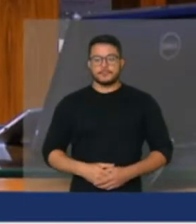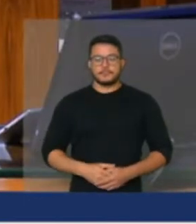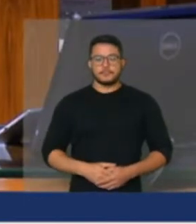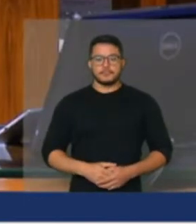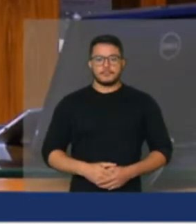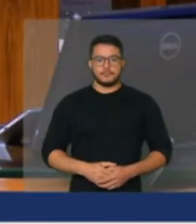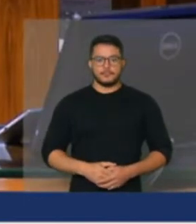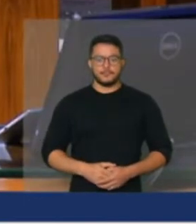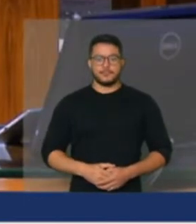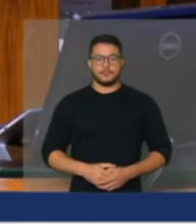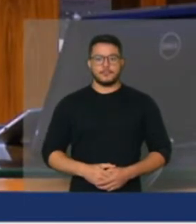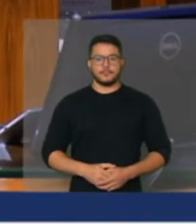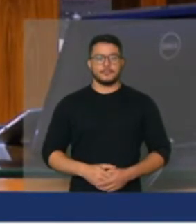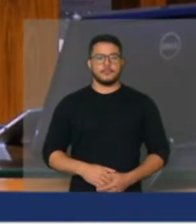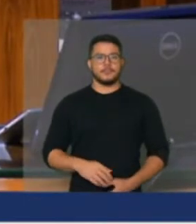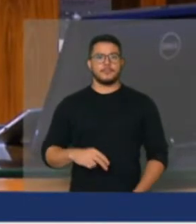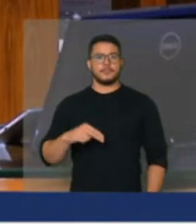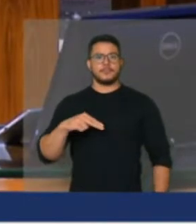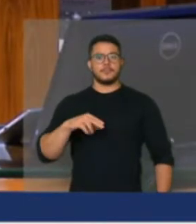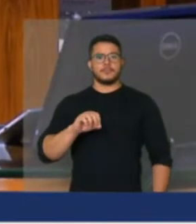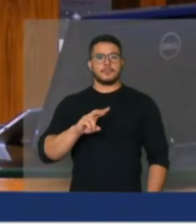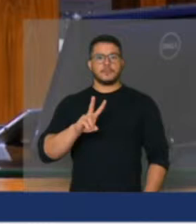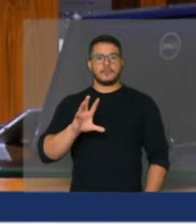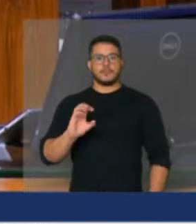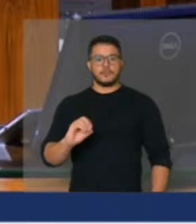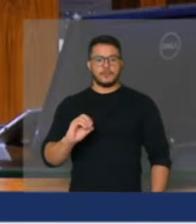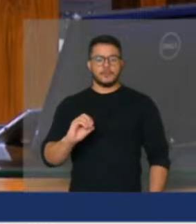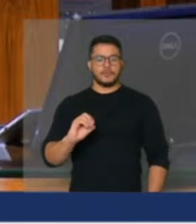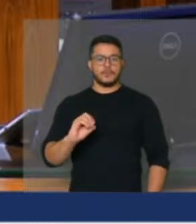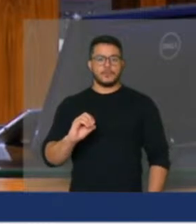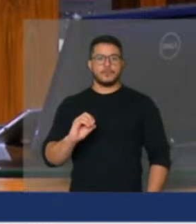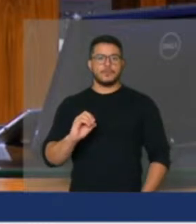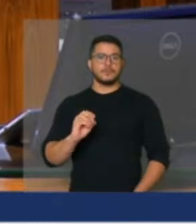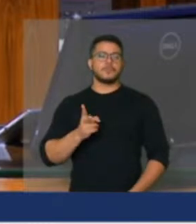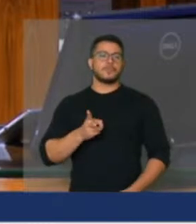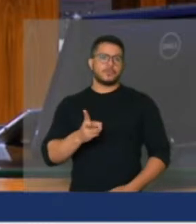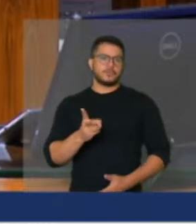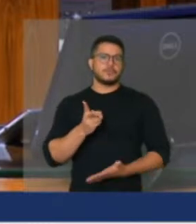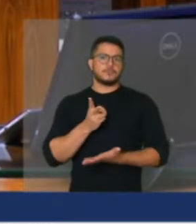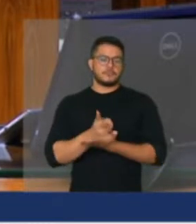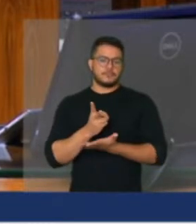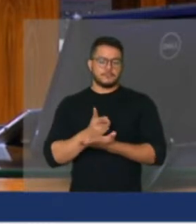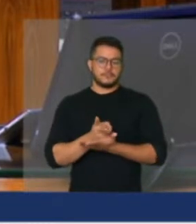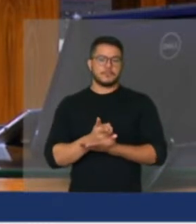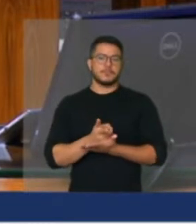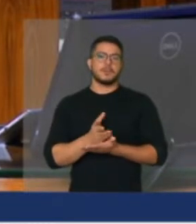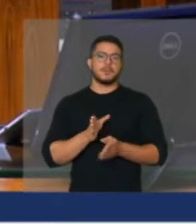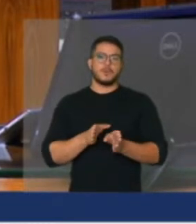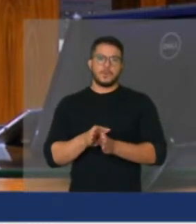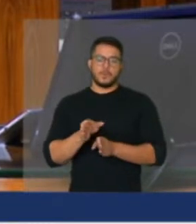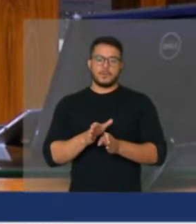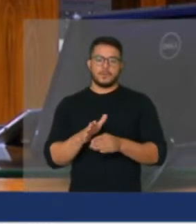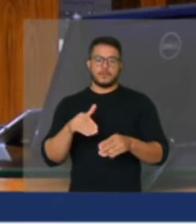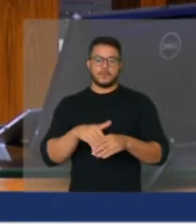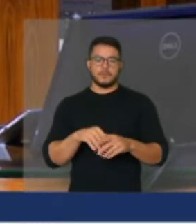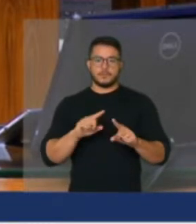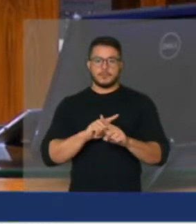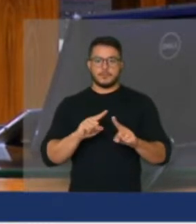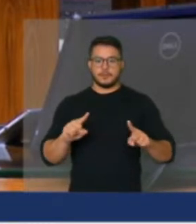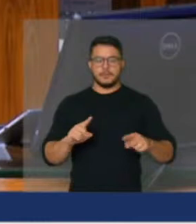MANTÉM A VOTAÇÃO DE ONTEM, A ORIENTAÇÃO NÃO... FICO ATÉ SURPRESO AQUI VER TANTAS MUDANÇAS. E AQUI QUERIA DESTACAR QUE EU ACHO QUE O EFEITO DESSE... DESSA EMENDA